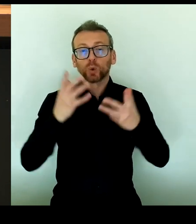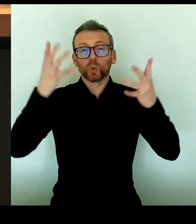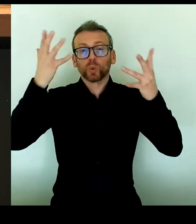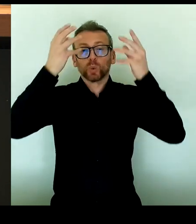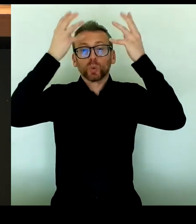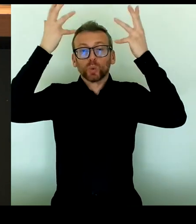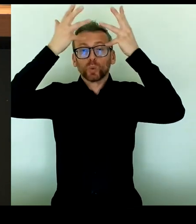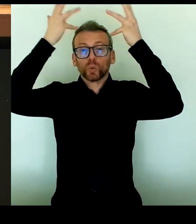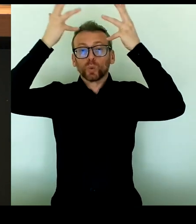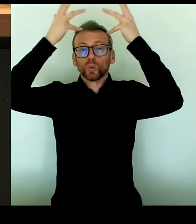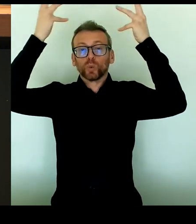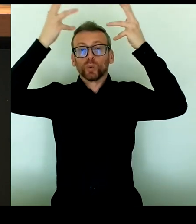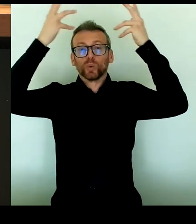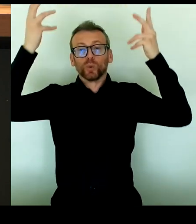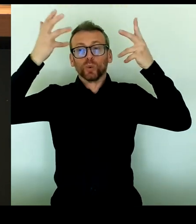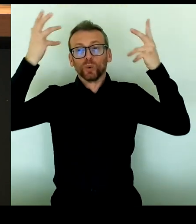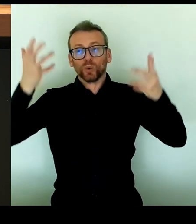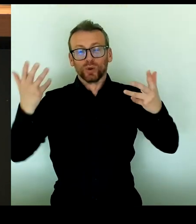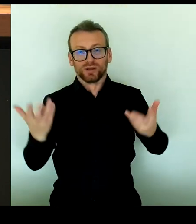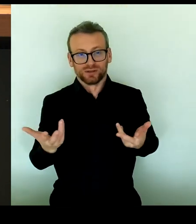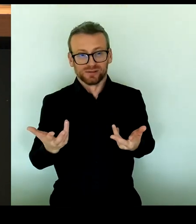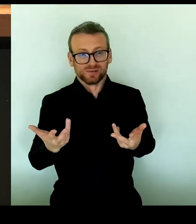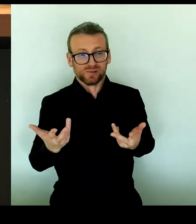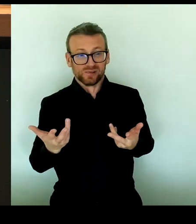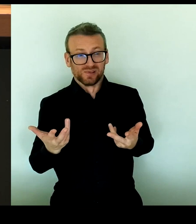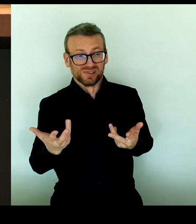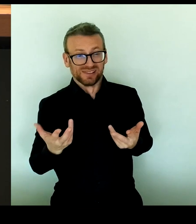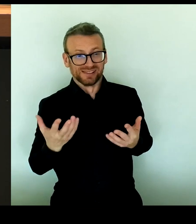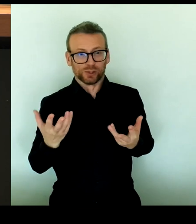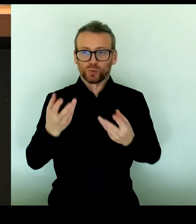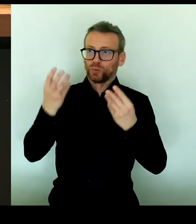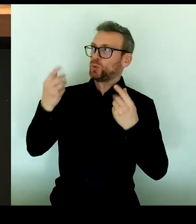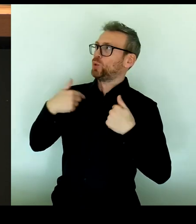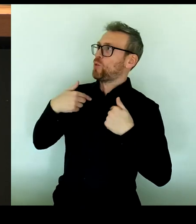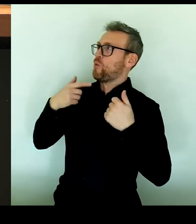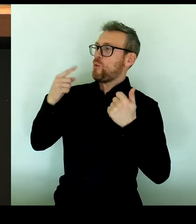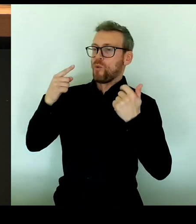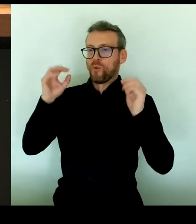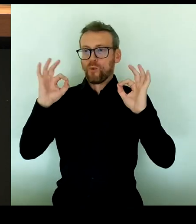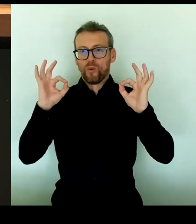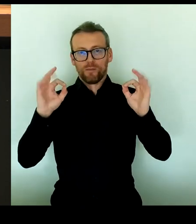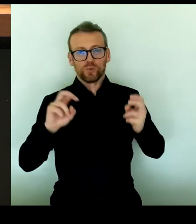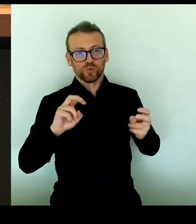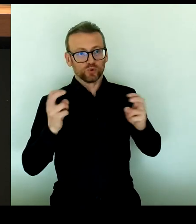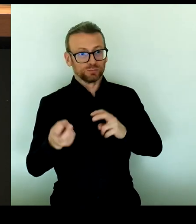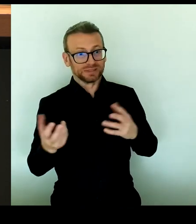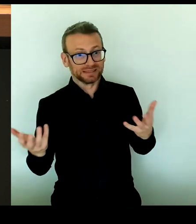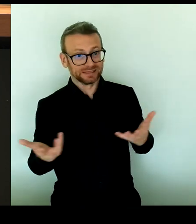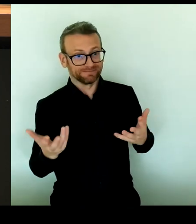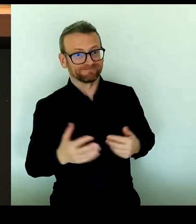Stadt hereinfällt und Sie wollen 10.000 Räume für Künstler und Künstlerinnen besorgen?